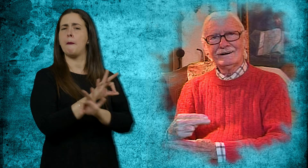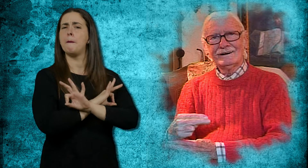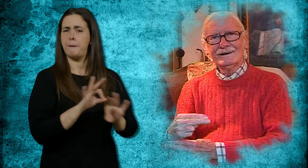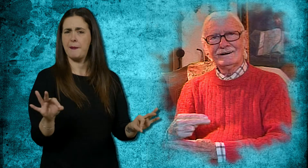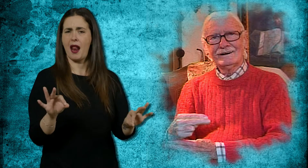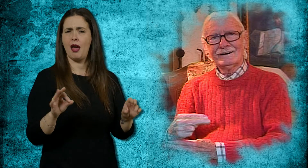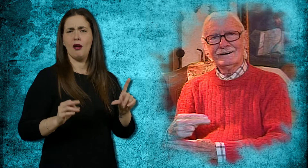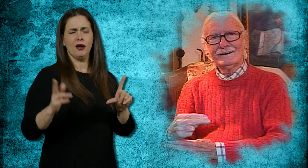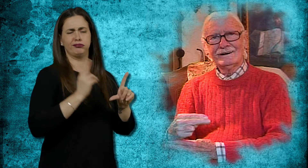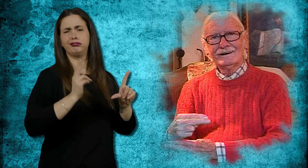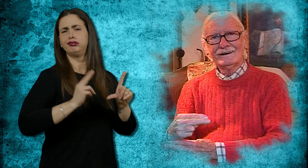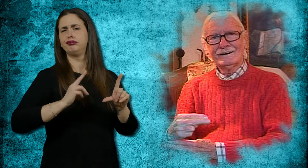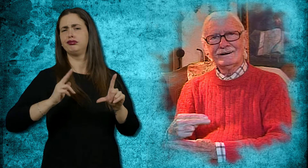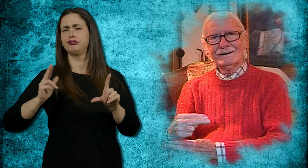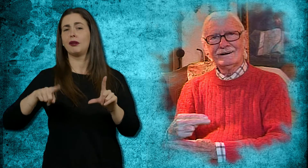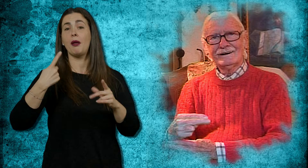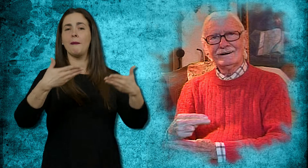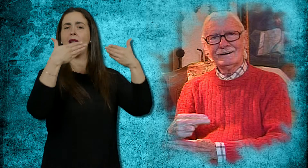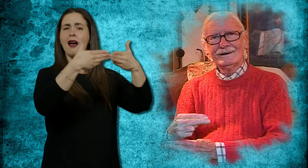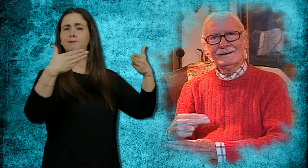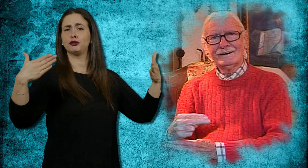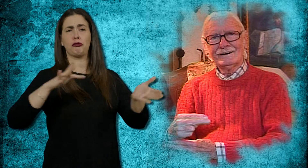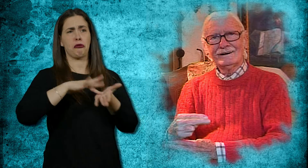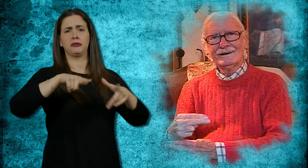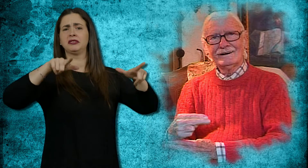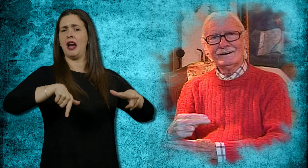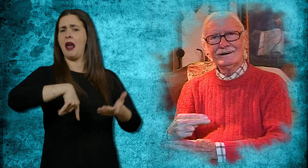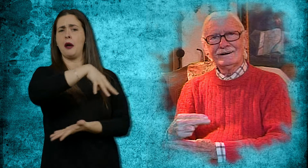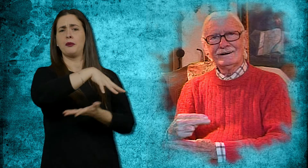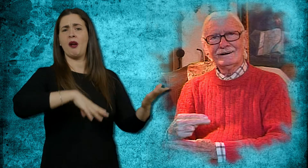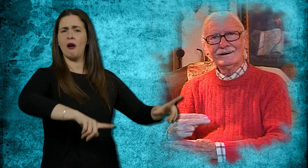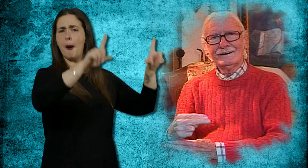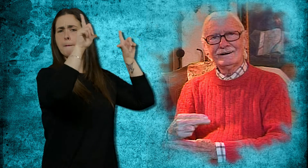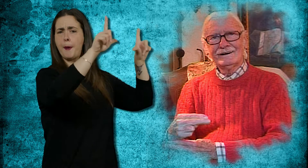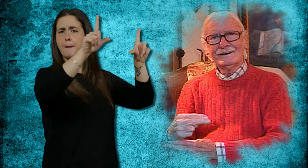Així que vaig preparar un bon nombre de quadres i vaig fer una exposició en una sala de Barcelona,